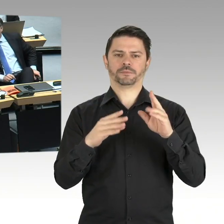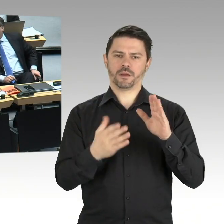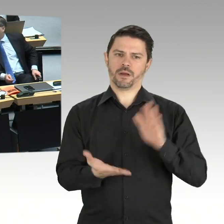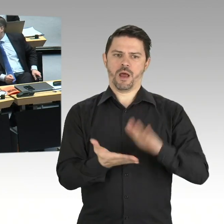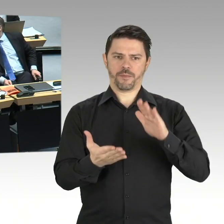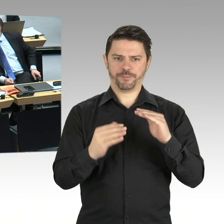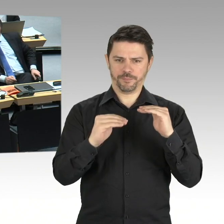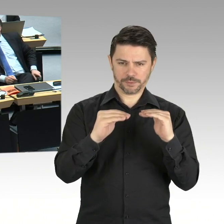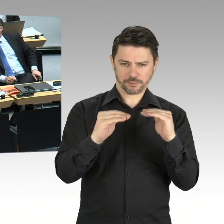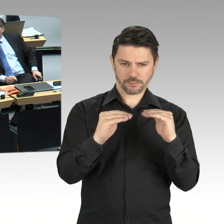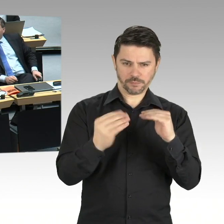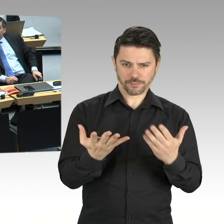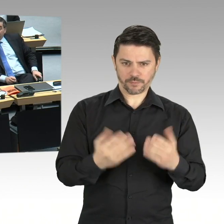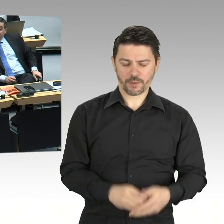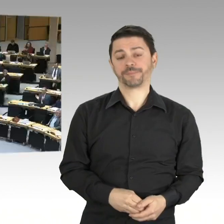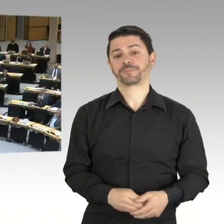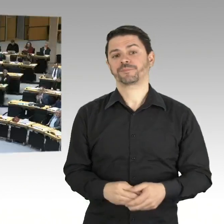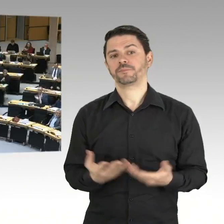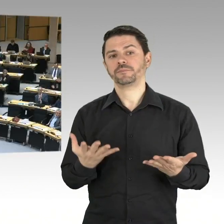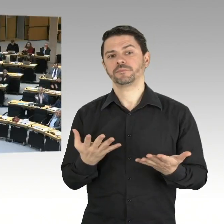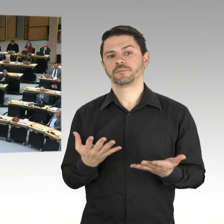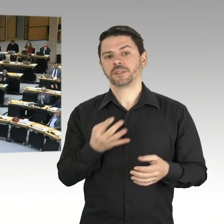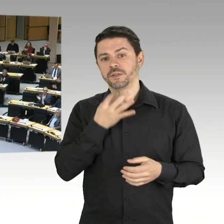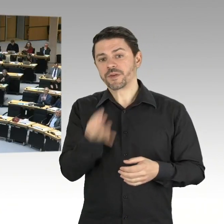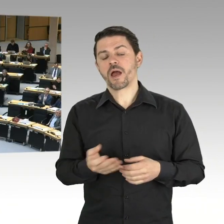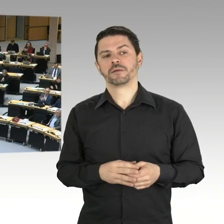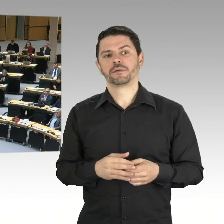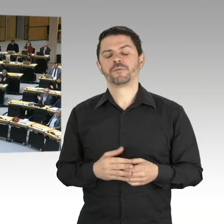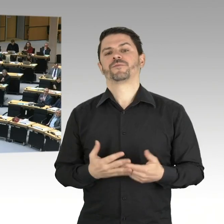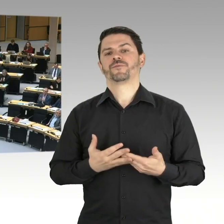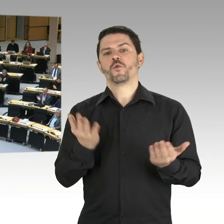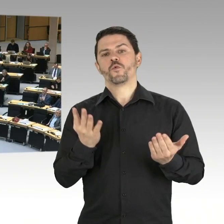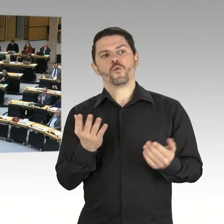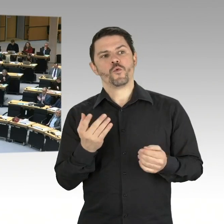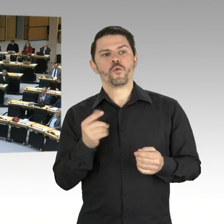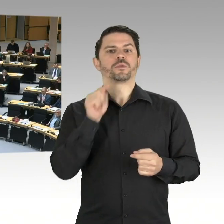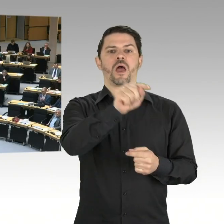(Beifall)